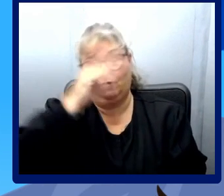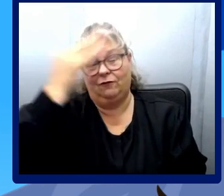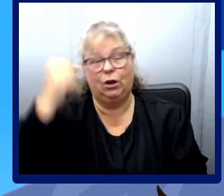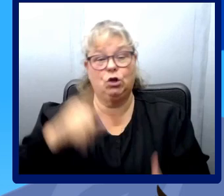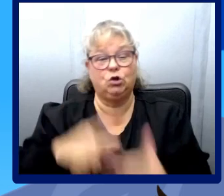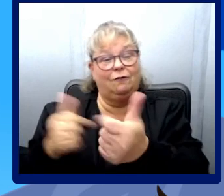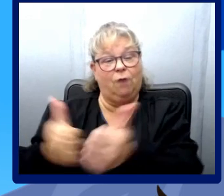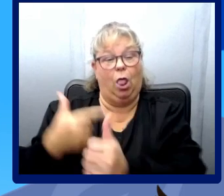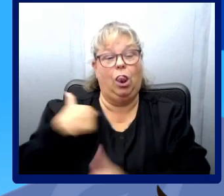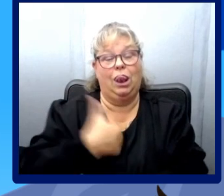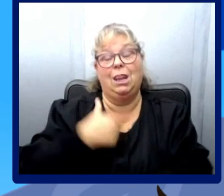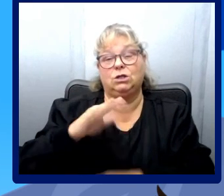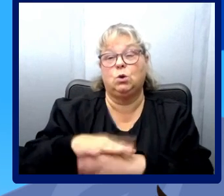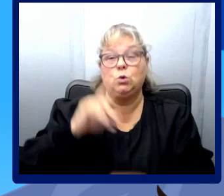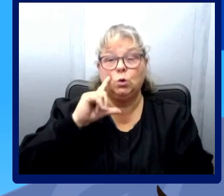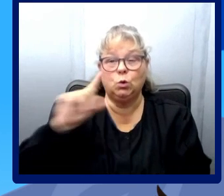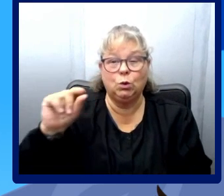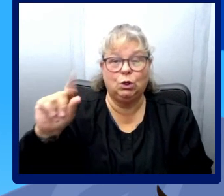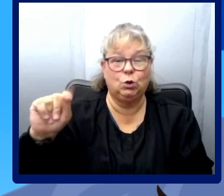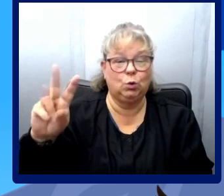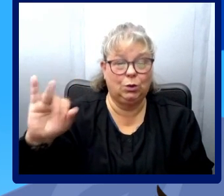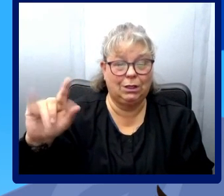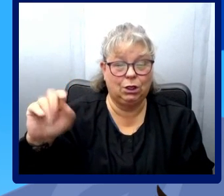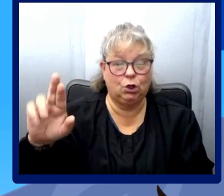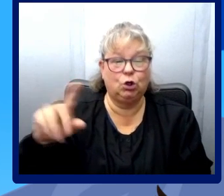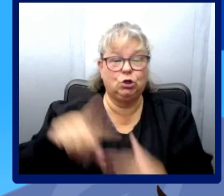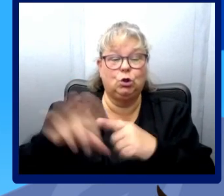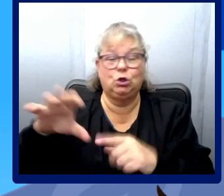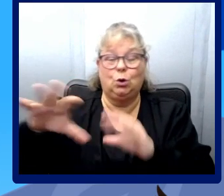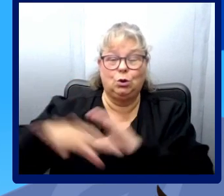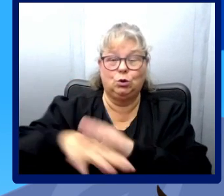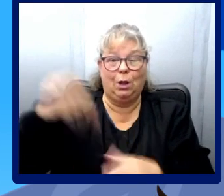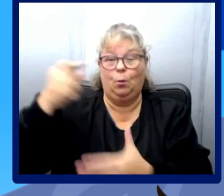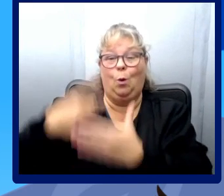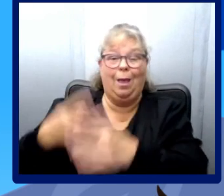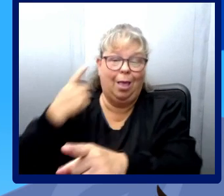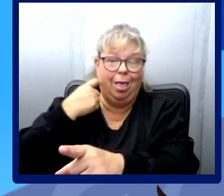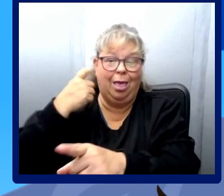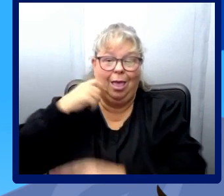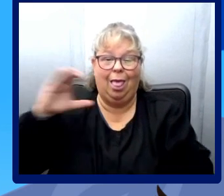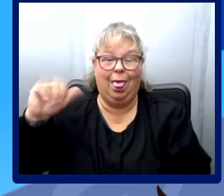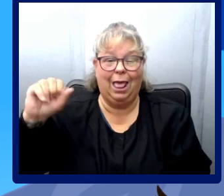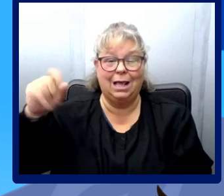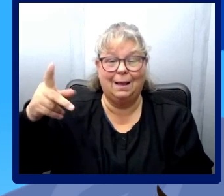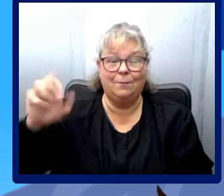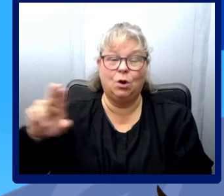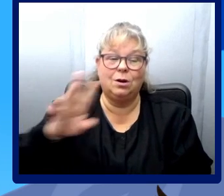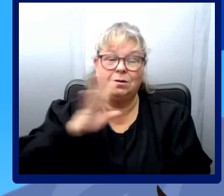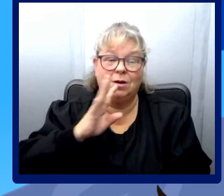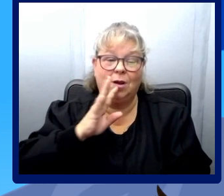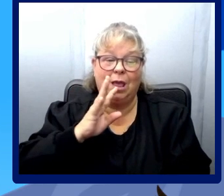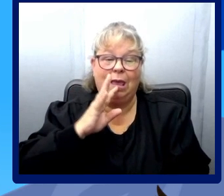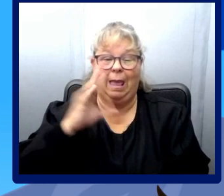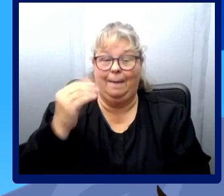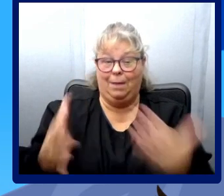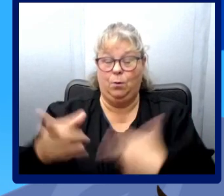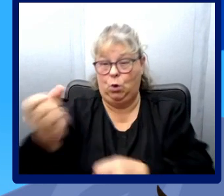en Twitter para participar en los divertidos sorteos que Casper mencionó y para tener la oportunidad de ganar una bicicleta exclusiva de la marca Salesforce Labs.